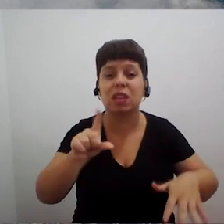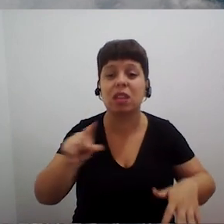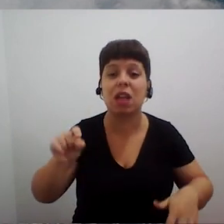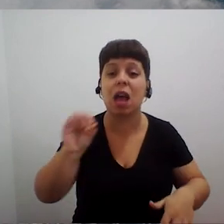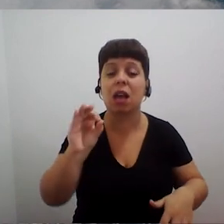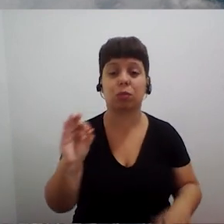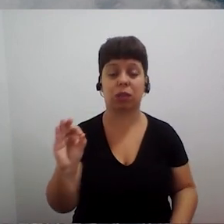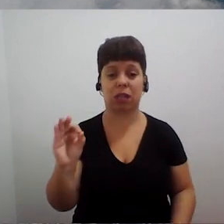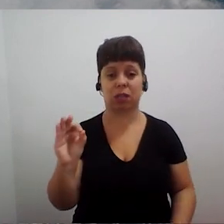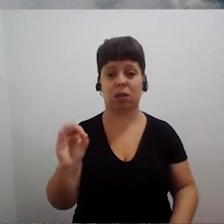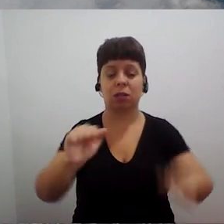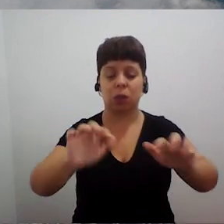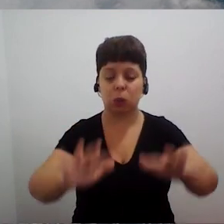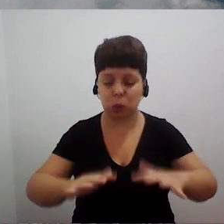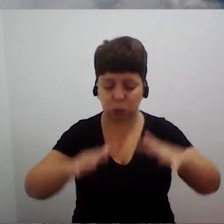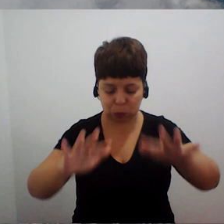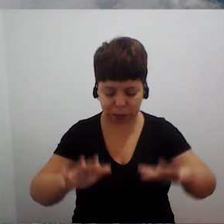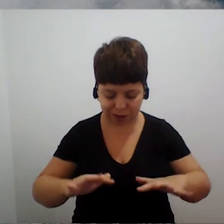para que venha a nós com mais pureza